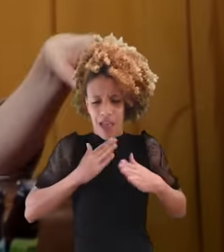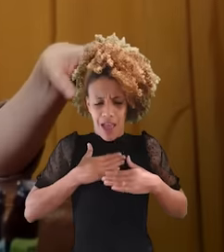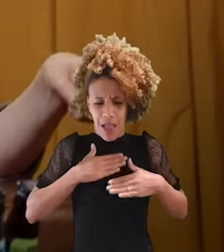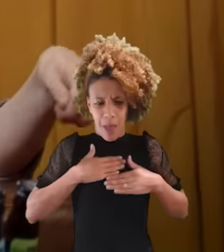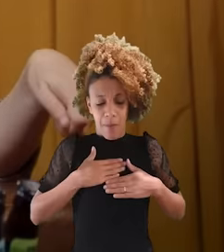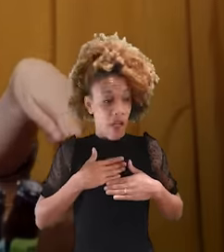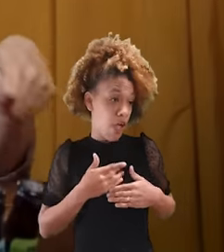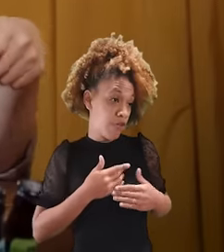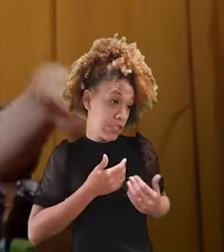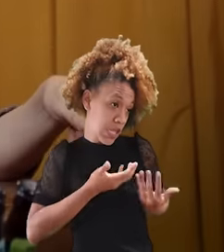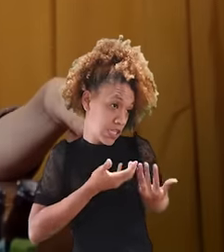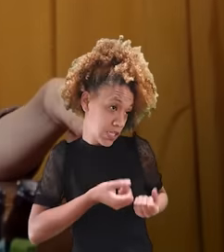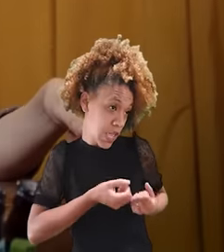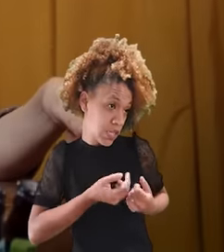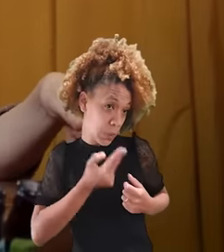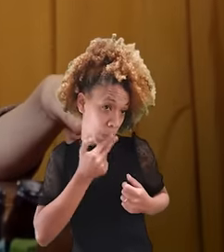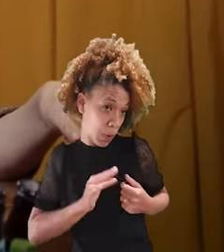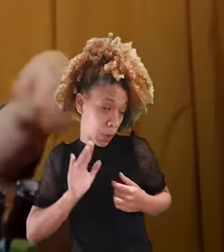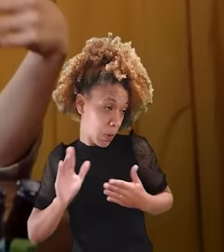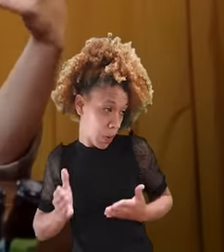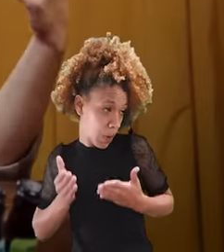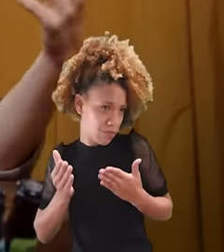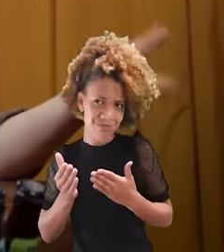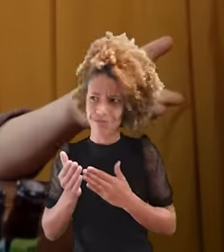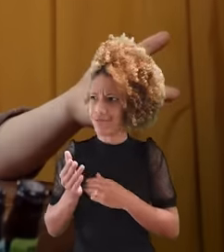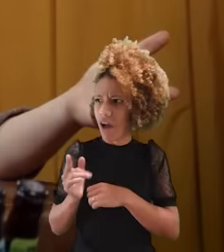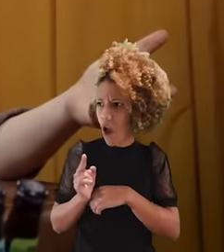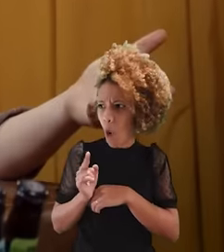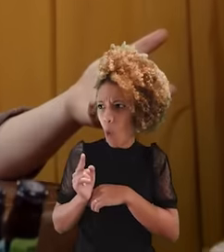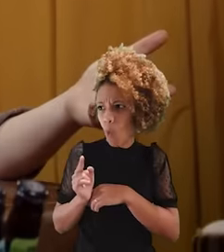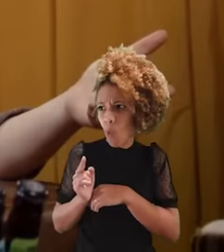disseram você então é a favor do genocídio dos palestinos é claro que não essa é esse o problema